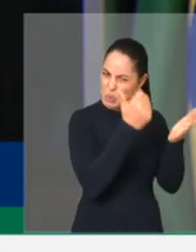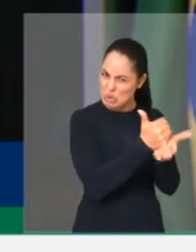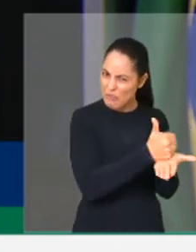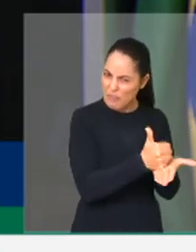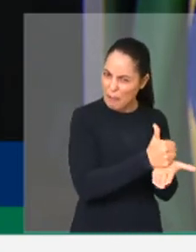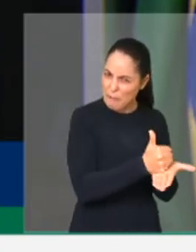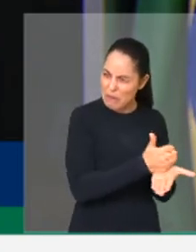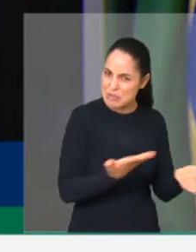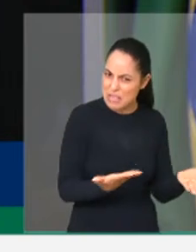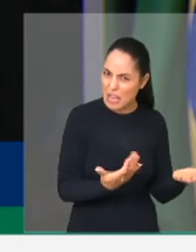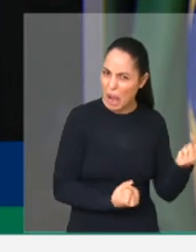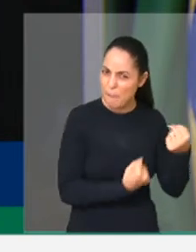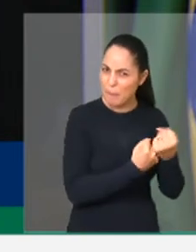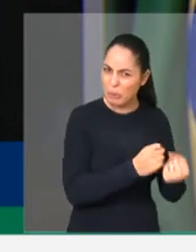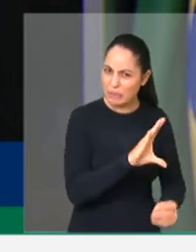NO SENADO... QUE É O PROJETO 939/21, QUE PROÍBE... O